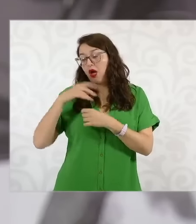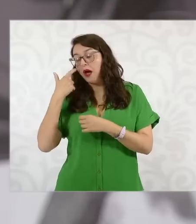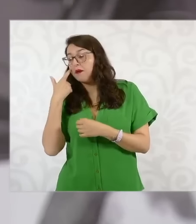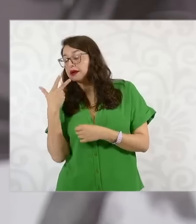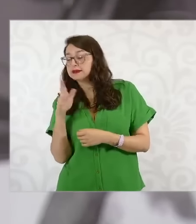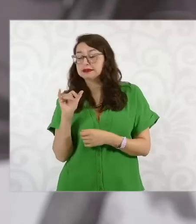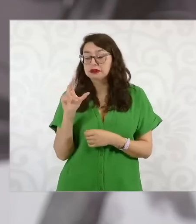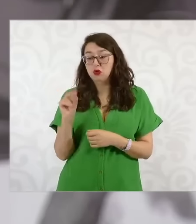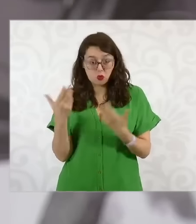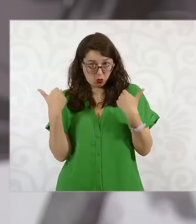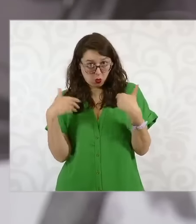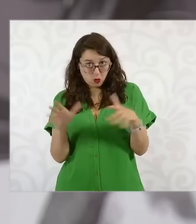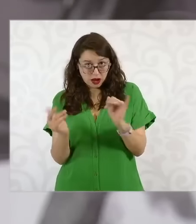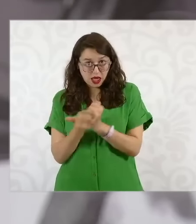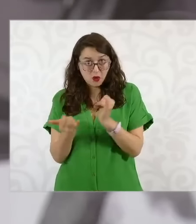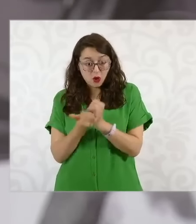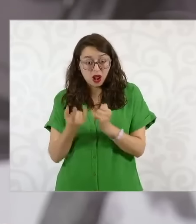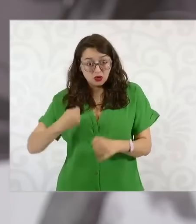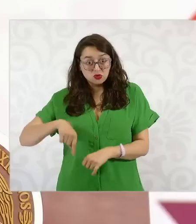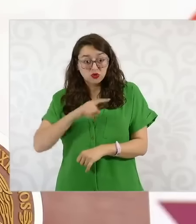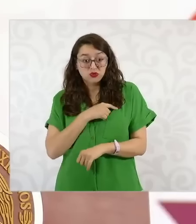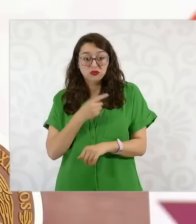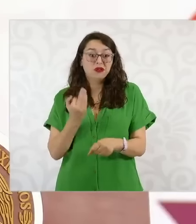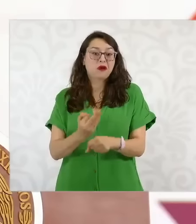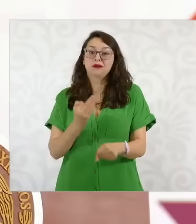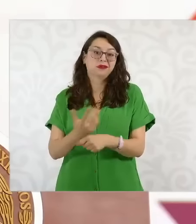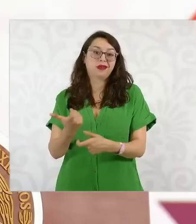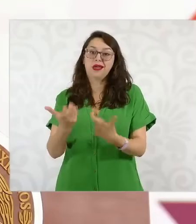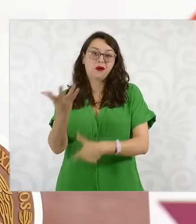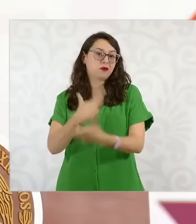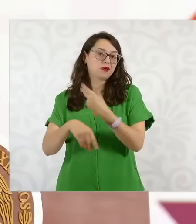si no hab si no hubiera habido ese cambio, no tendríamos los resultados que tenemos hoy